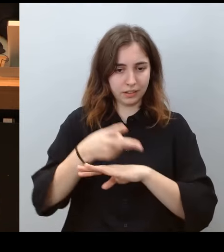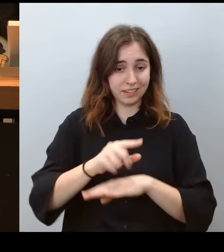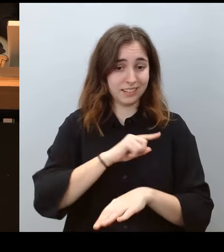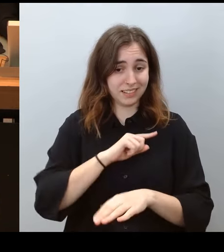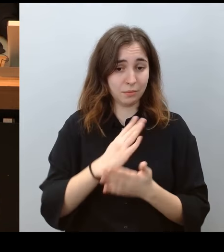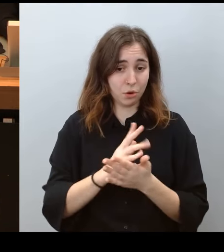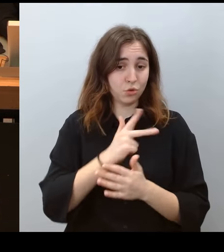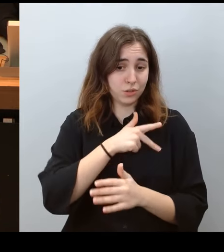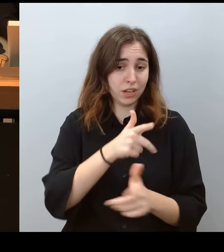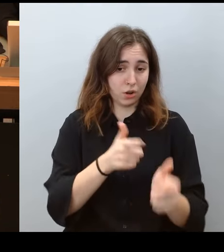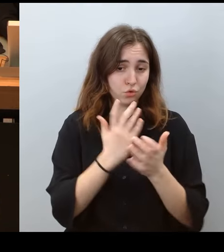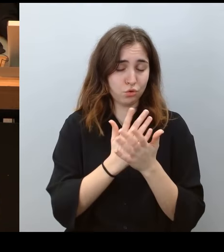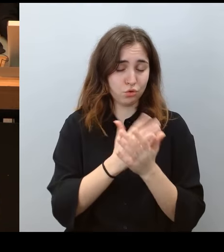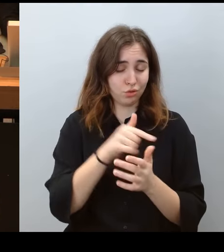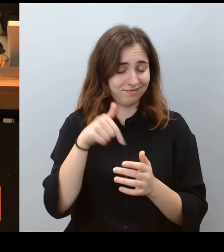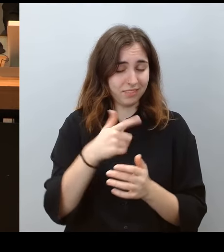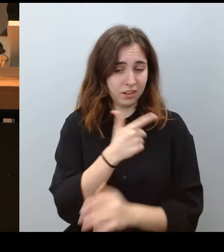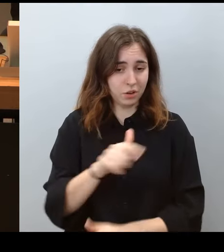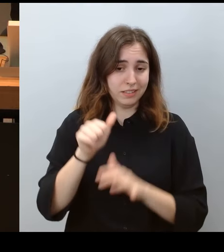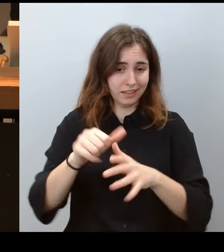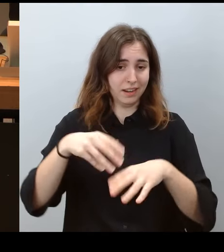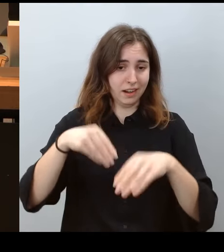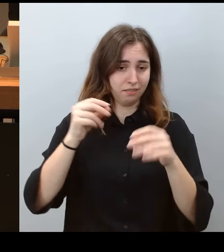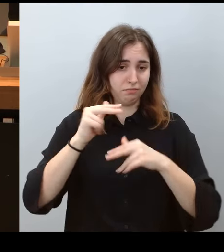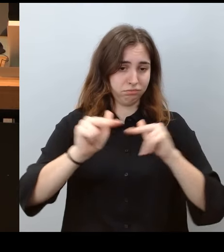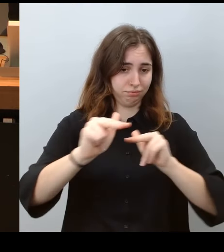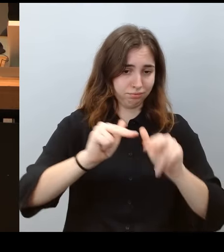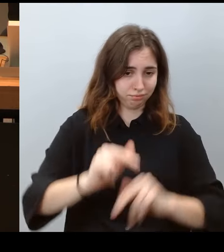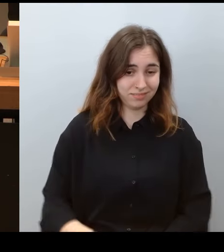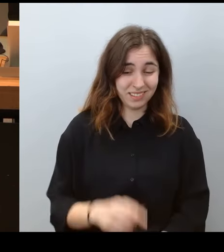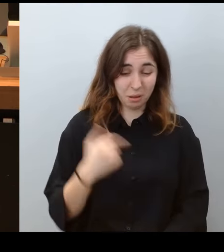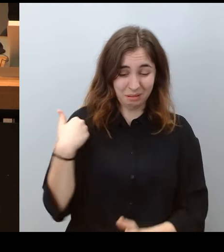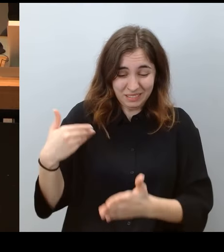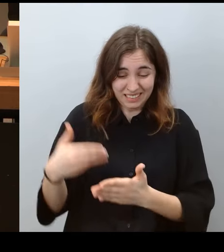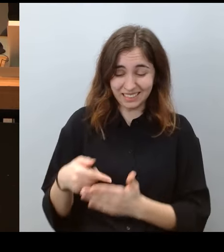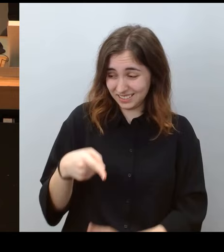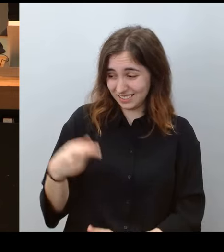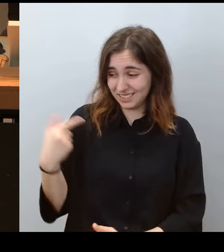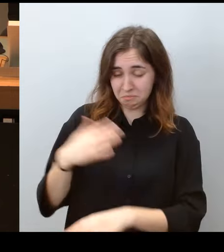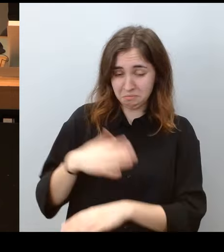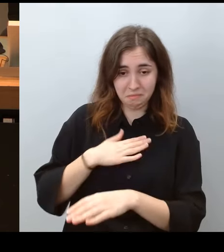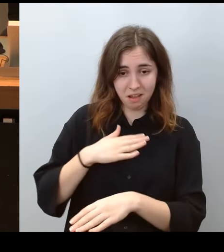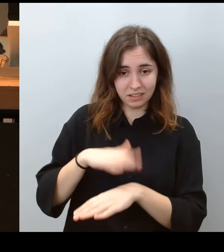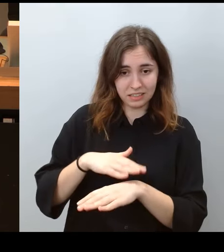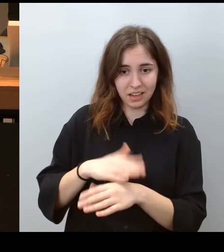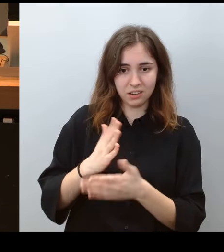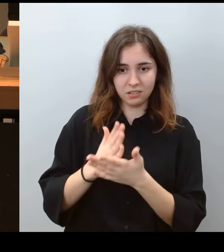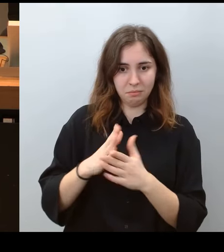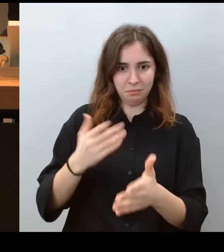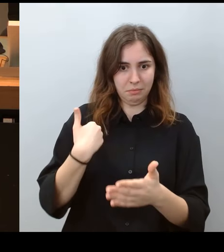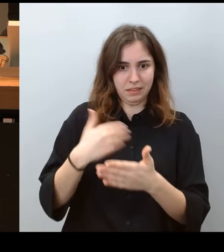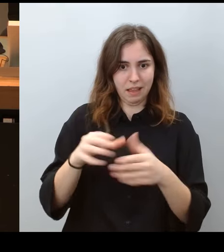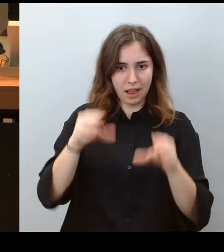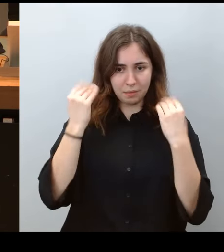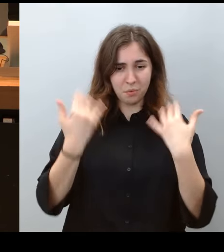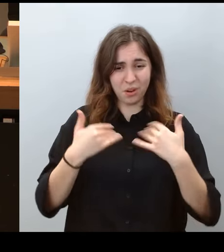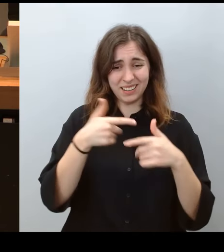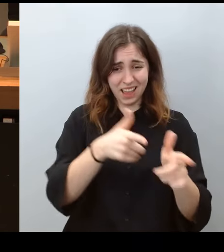In all den Jahren habe ich es noch nicht erlebt, dass sich der Ausschuss gleich zweimal hintereinander mit demselben Thema befasste und